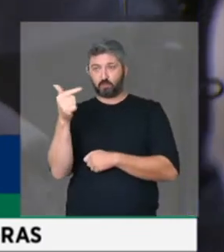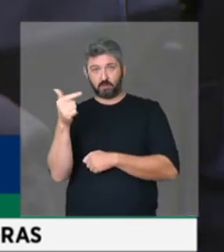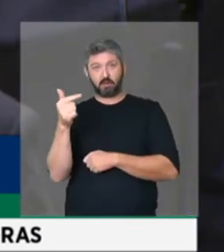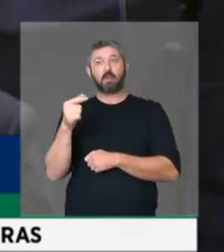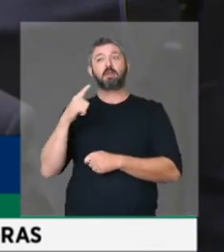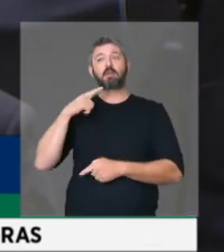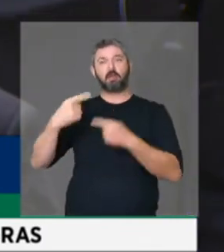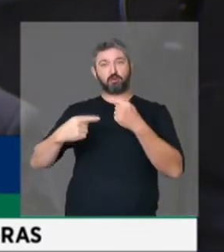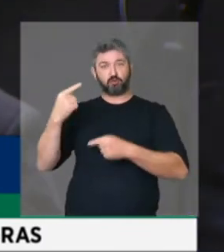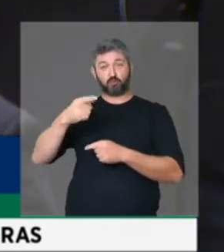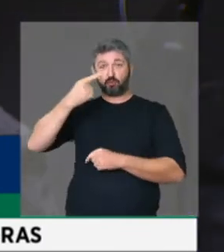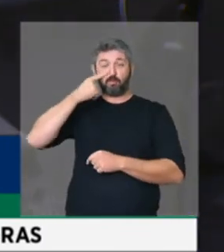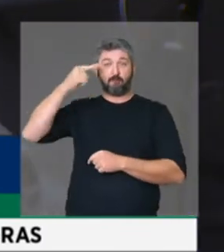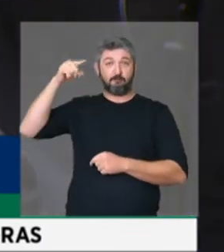INCOMPETENTE, QUE TÁ TRATANDO DE UMA FRAUDE DA RELATORIA